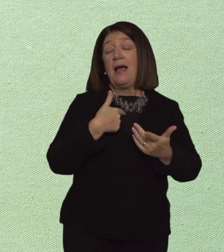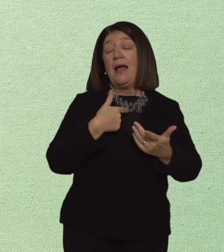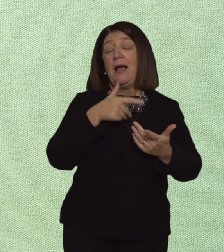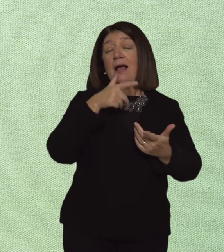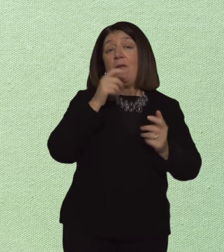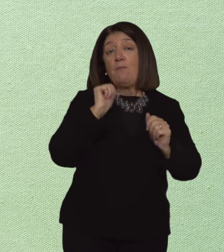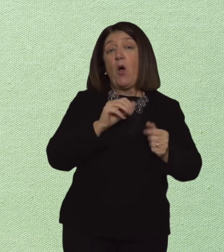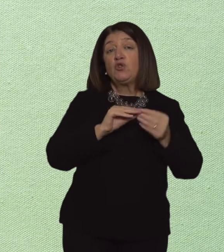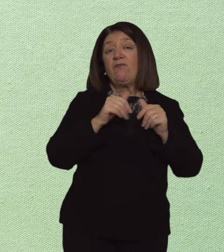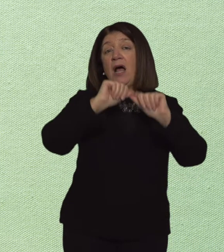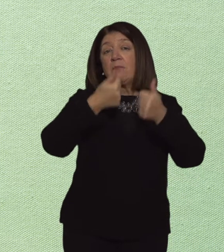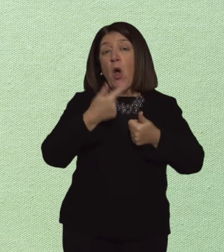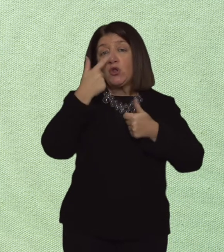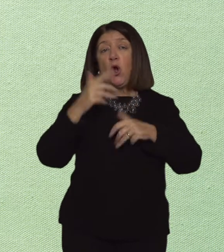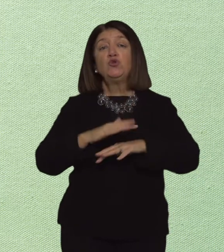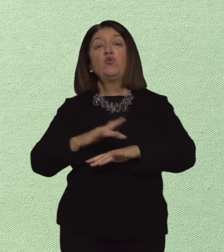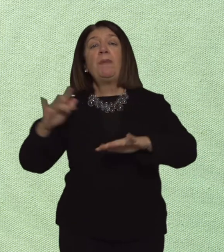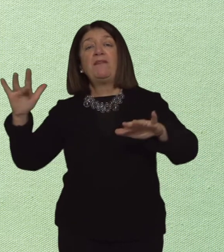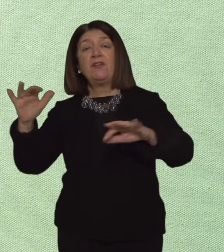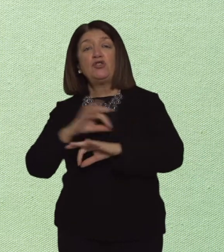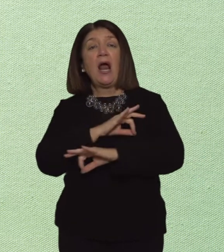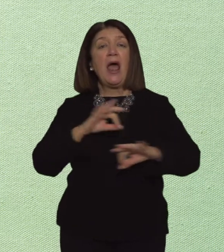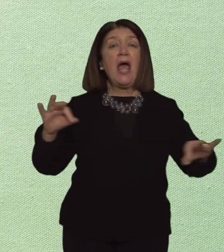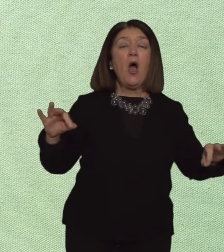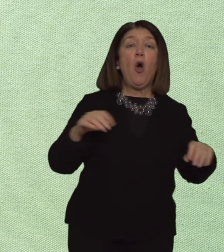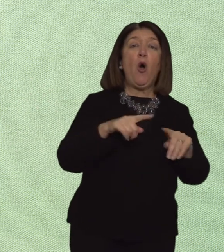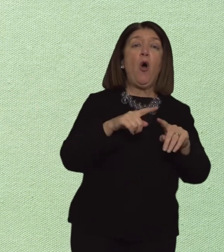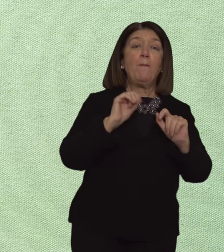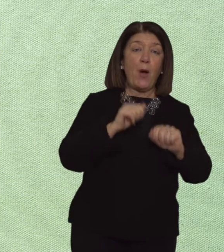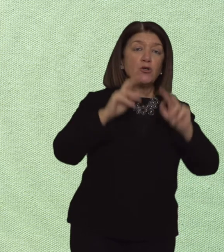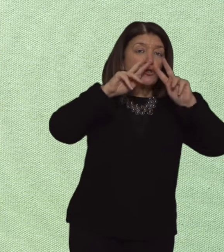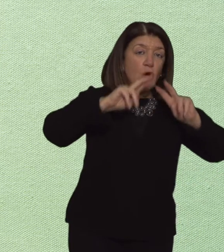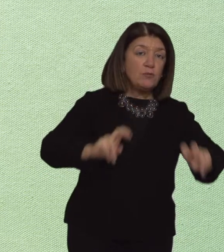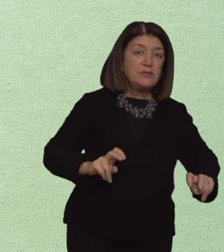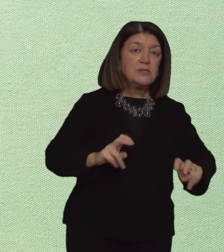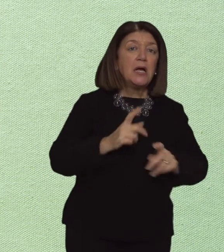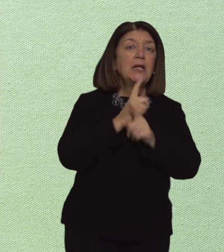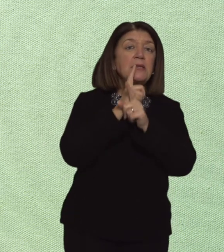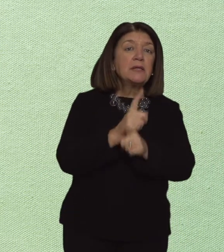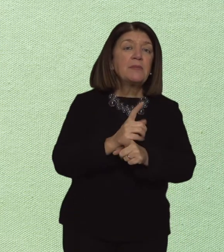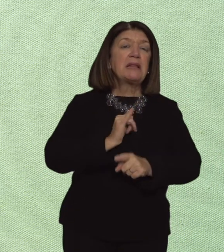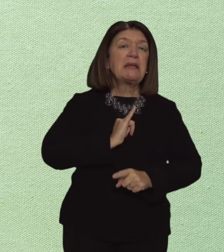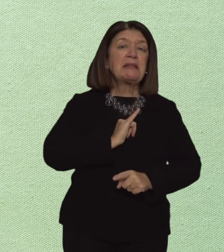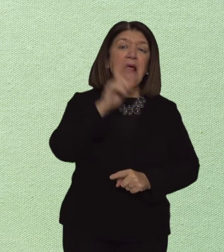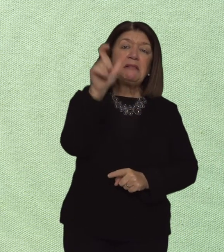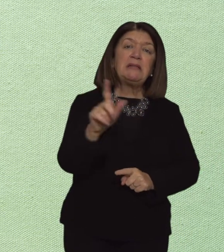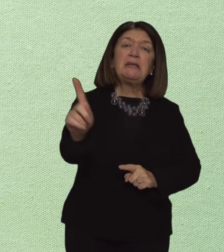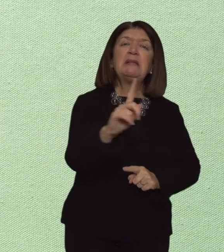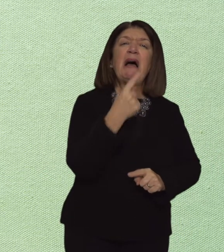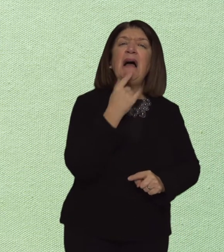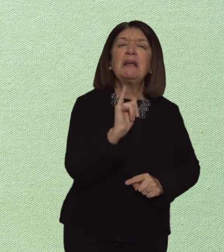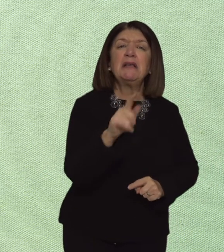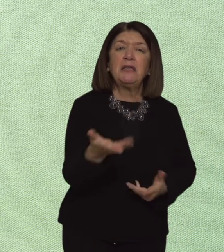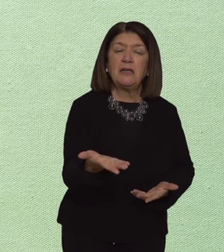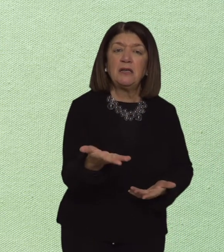identità allora uno dei campanelli d'allarme è quando noi immaginiamo d'altro soltanto come manifestazione